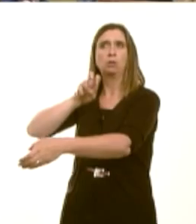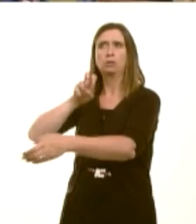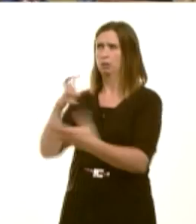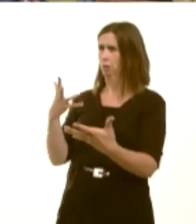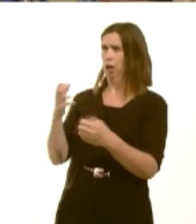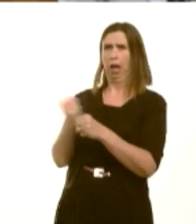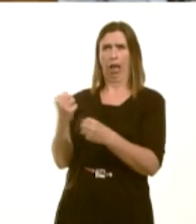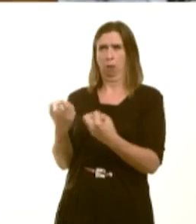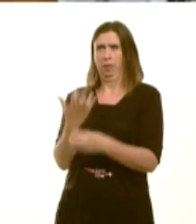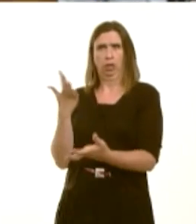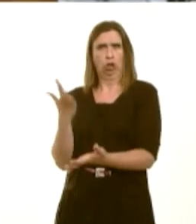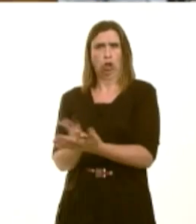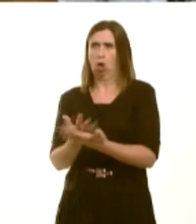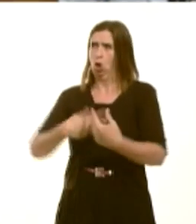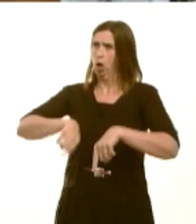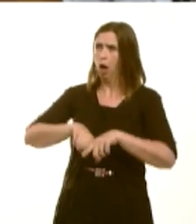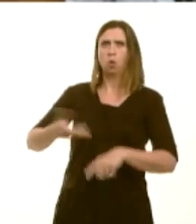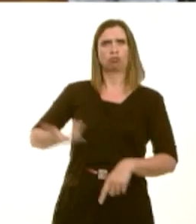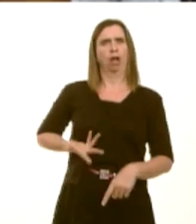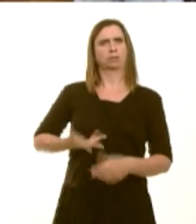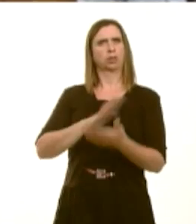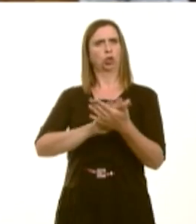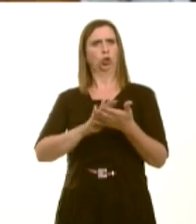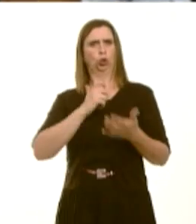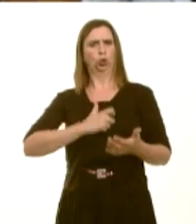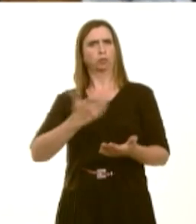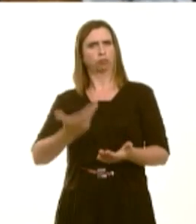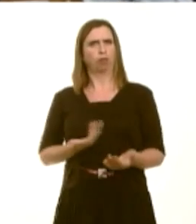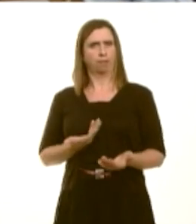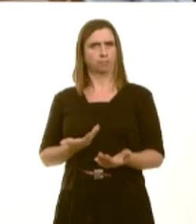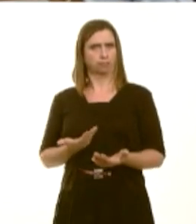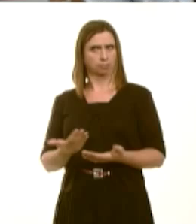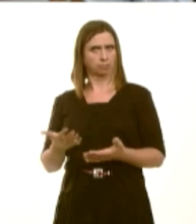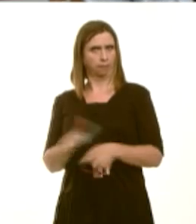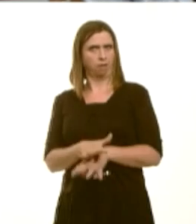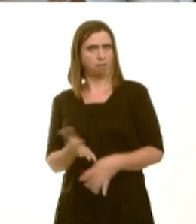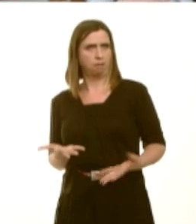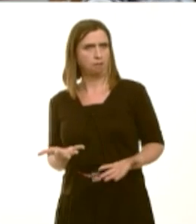Carwyn Jones: Wel, yn gyntaf, nid wyín credu y byddaiír Deyrnas Unedig yn parhau petasai